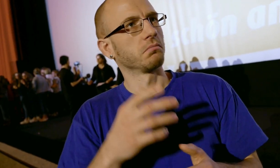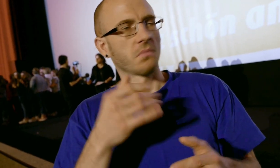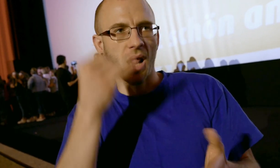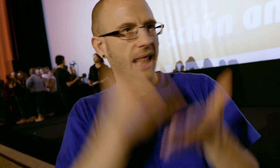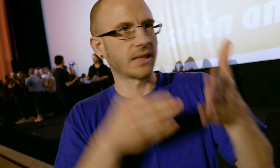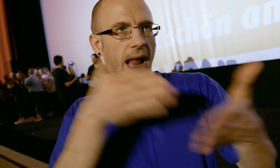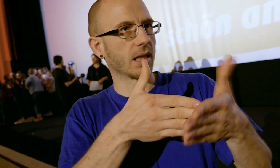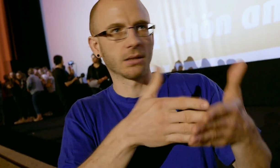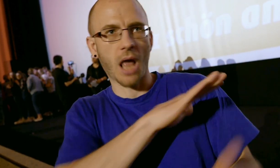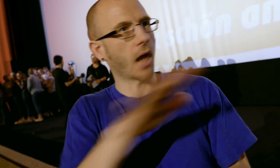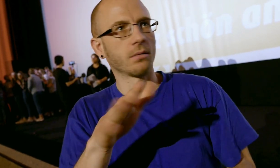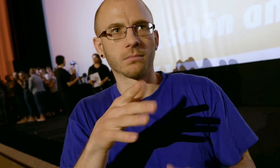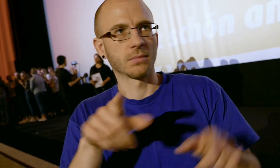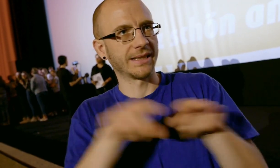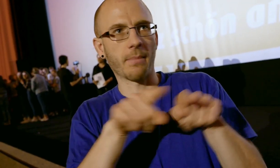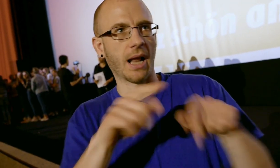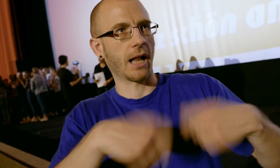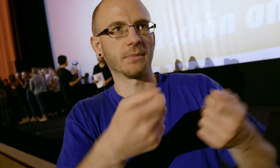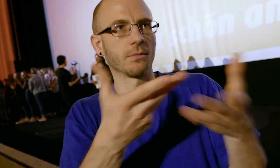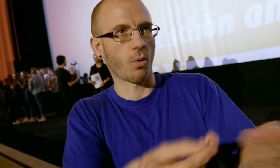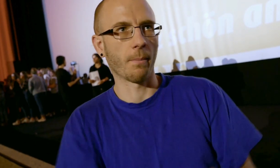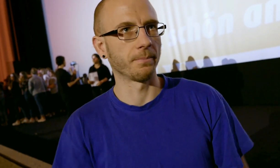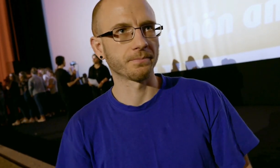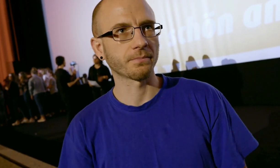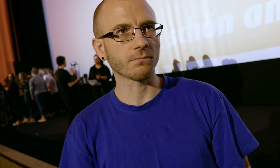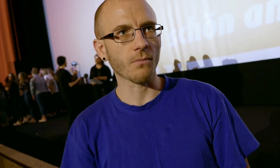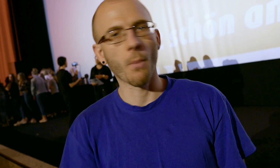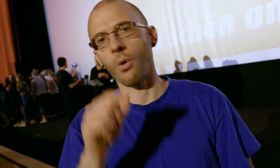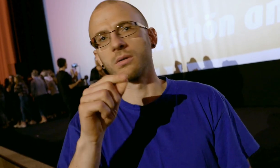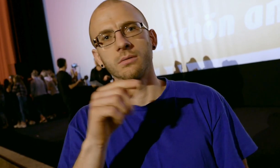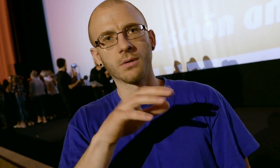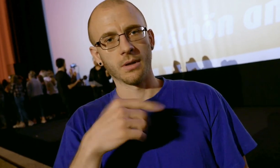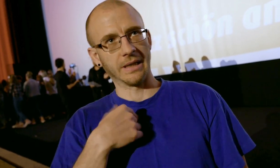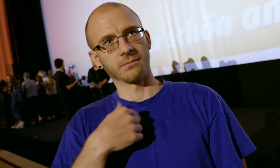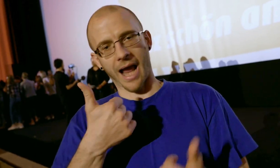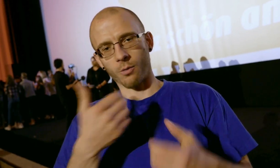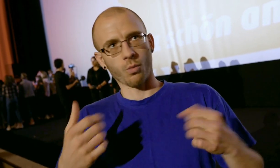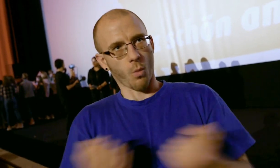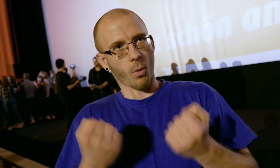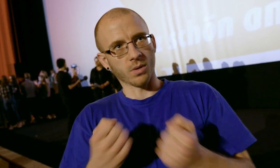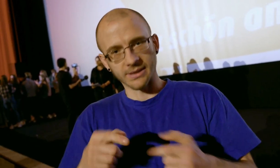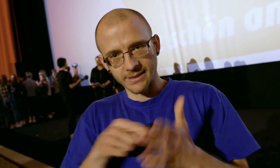Letzten Endes haben wir mit allen Teilnehmern dasselbe Ergebnis erzielt. Durch die Übungen konnten wir zeigen,